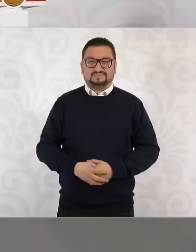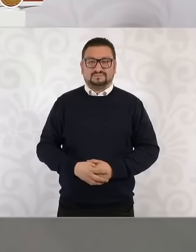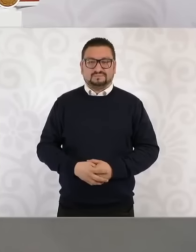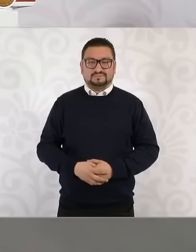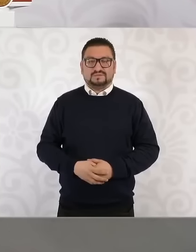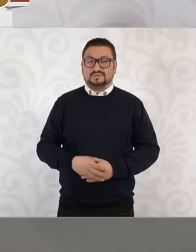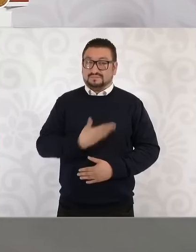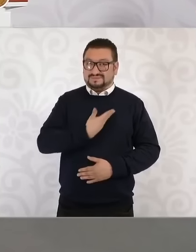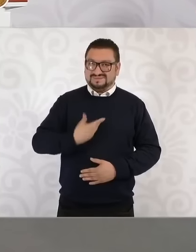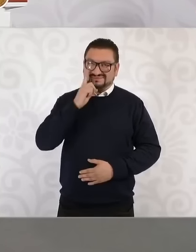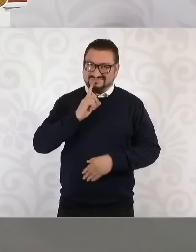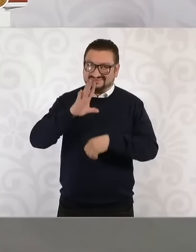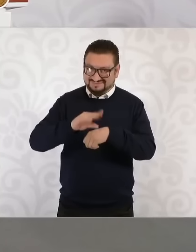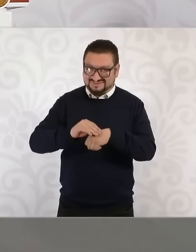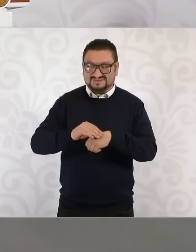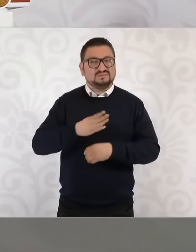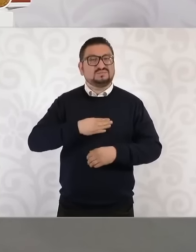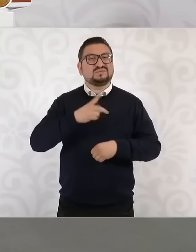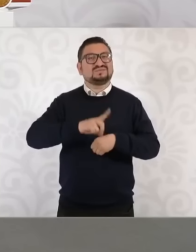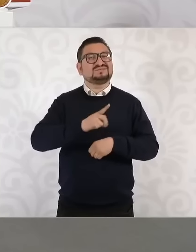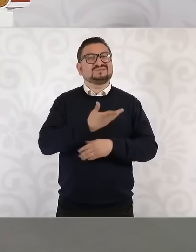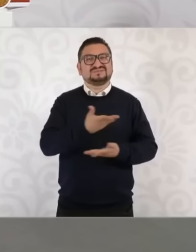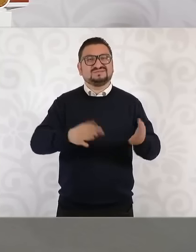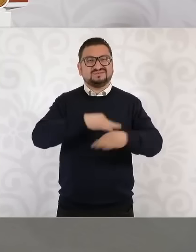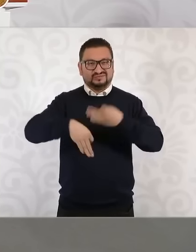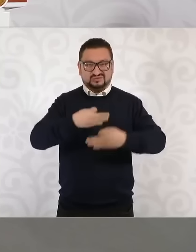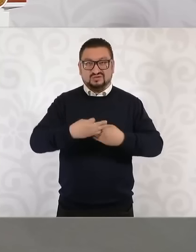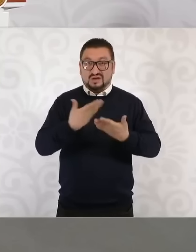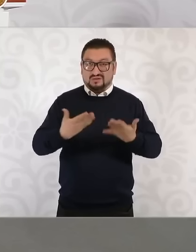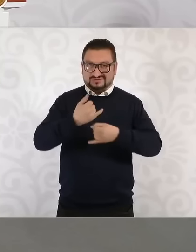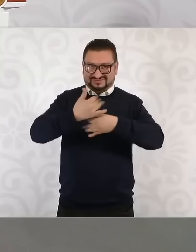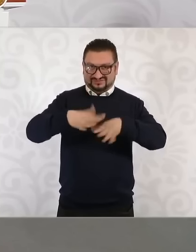Con su permiso, presidenta. Buenos días a todas y a todos. A continuación informo los avances